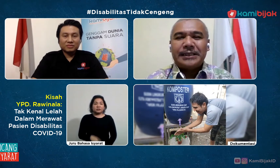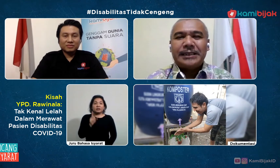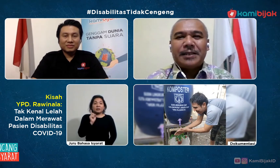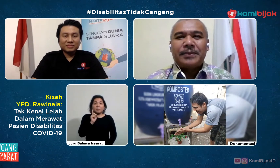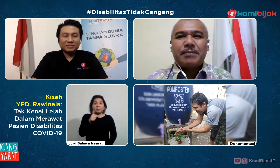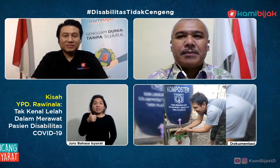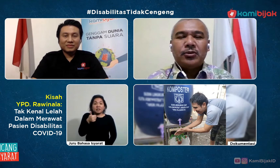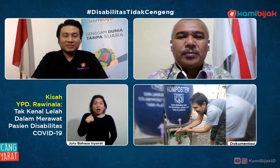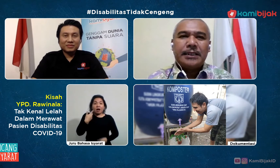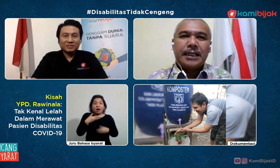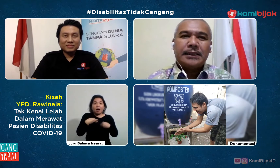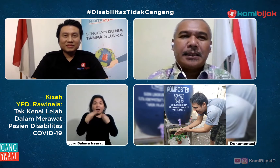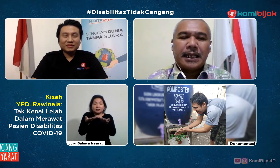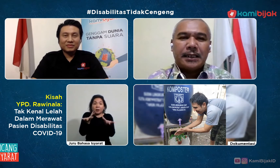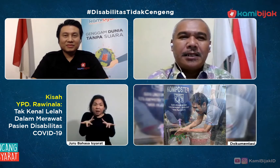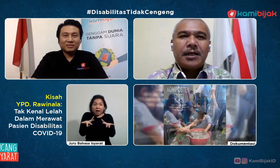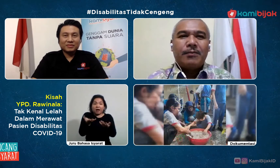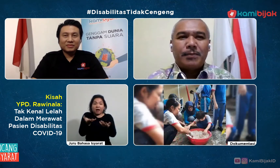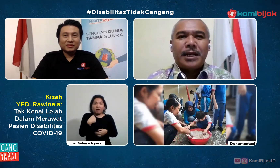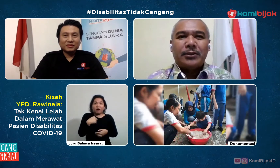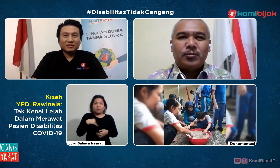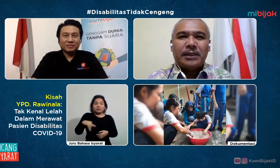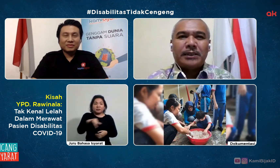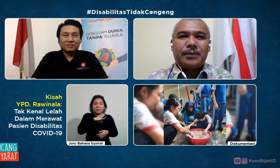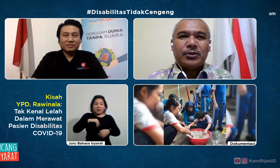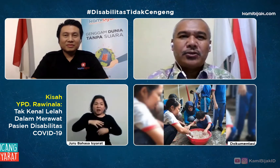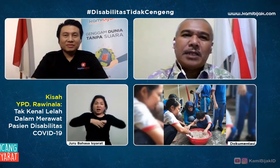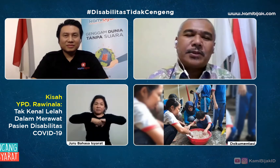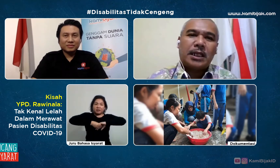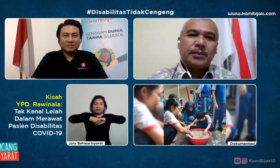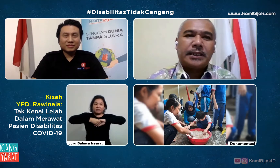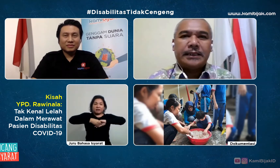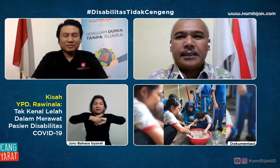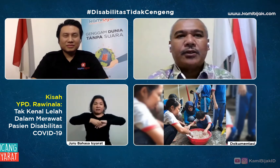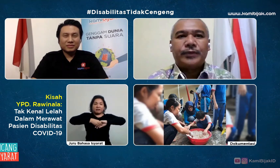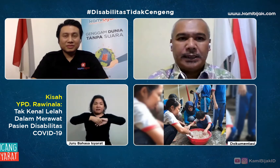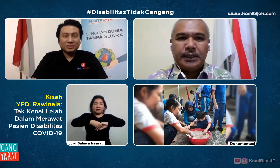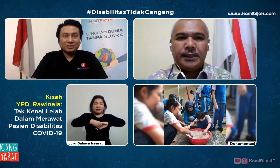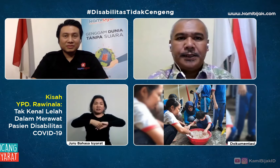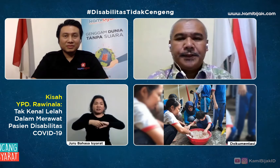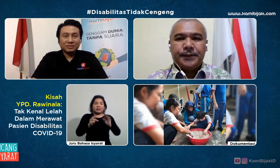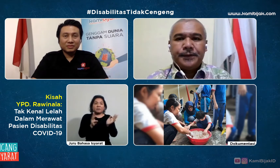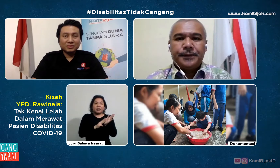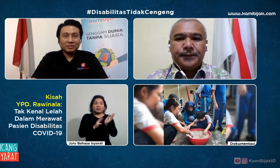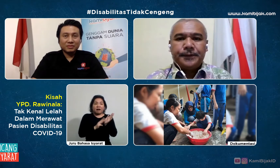Mari kita bersama-sama untuk bergandengan tangan membantu pada persoalan-persoalan yang berkaitan dengan topik ini